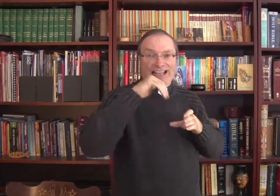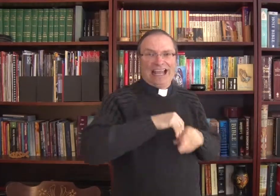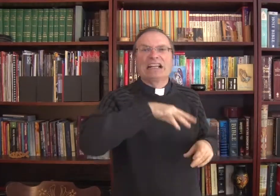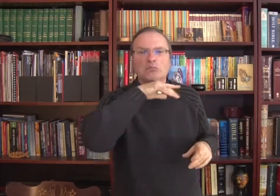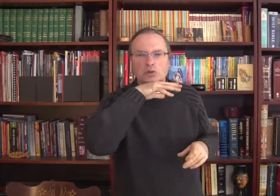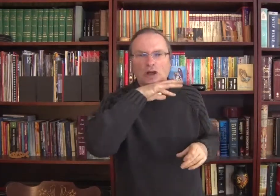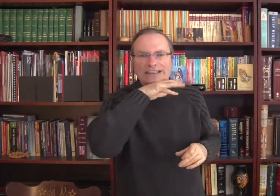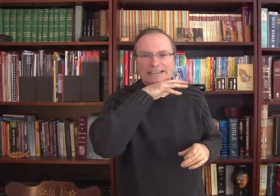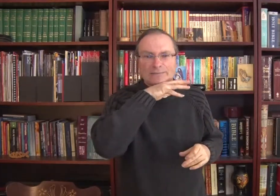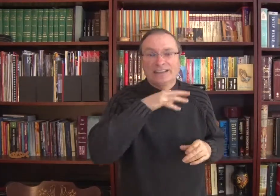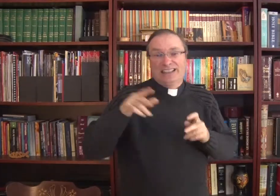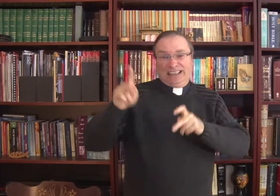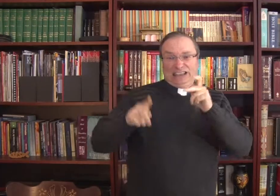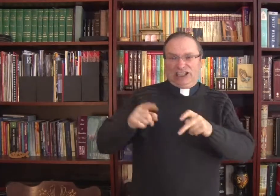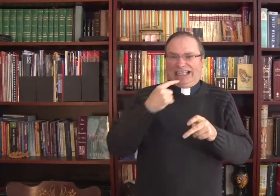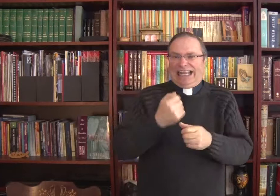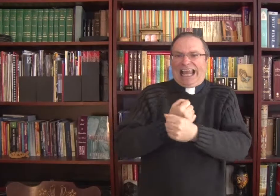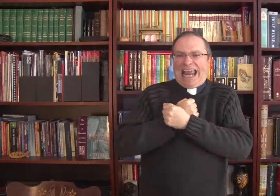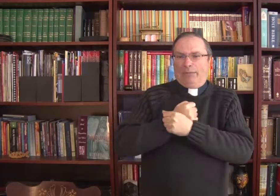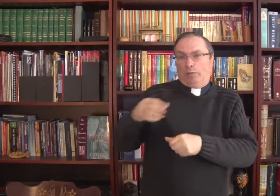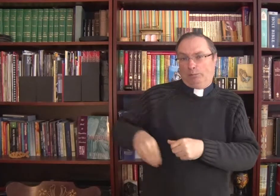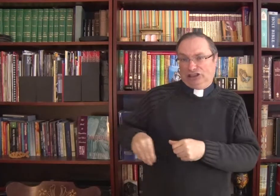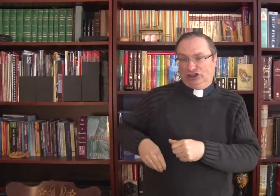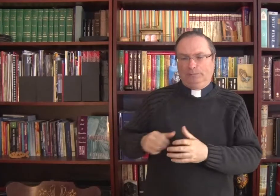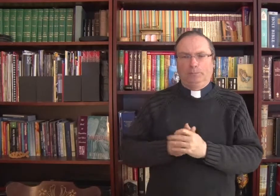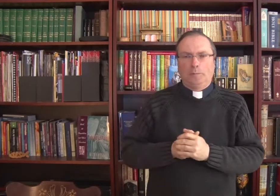dans l’impureté, des gens qui aiment le péché.